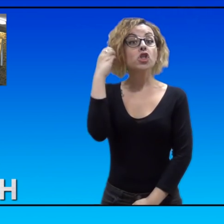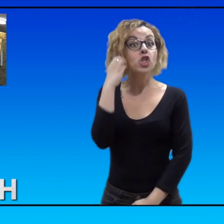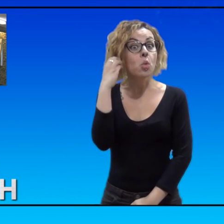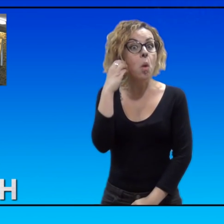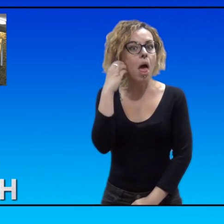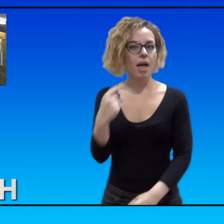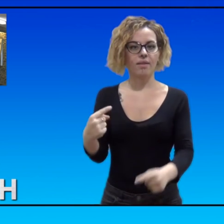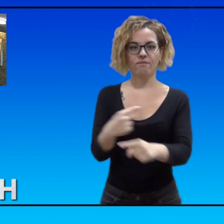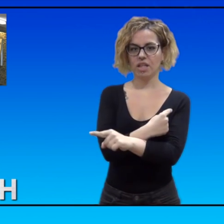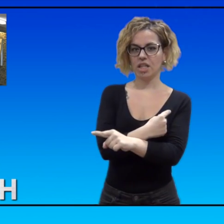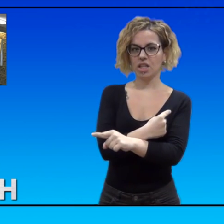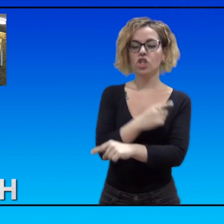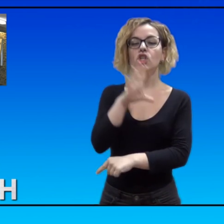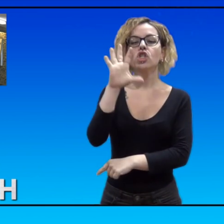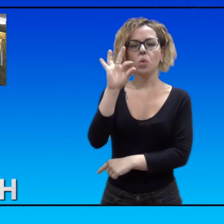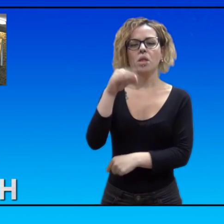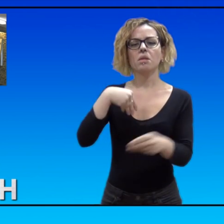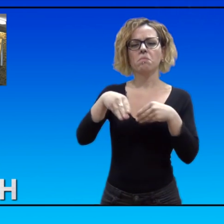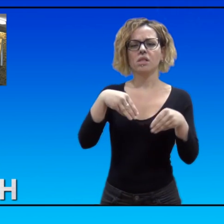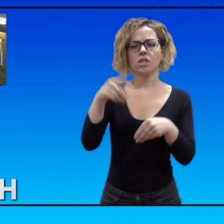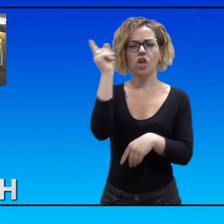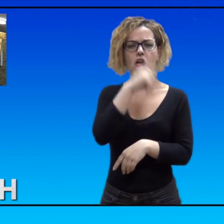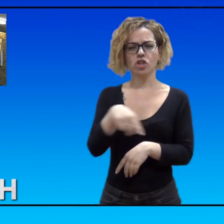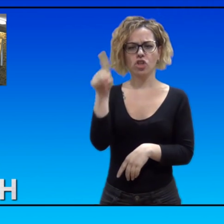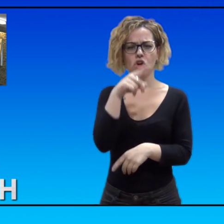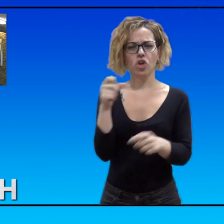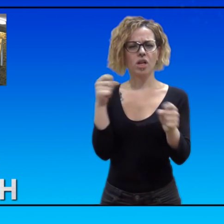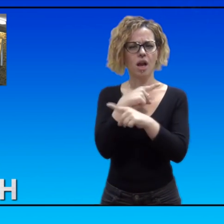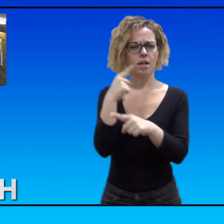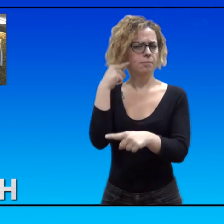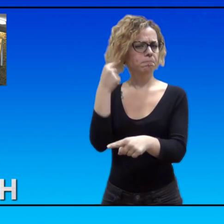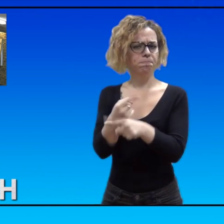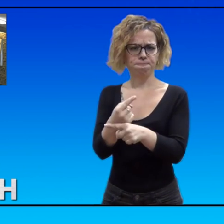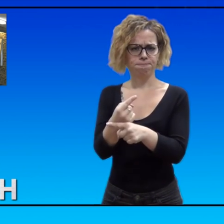Per la telefonia mobile, invece, oltre ai 50 SMS giornalieri gratuiti,